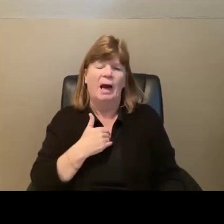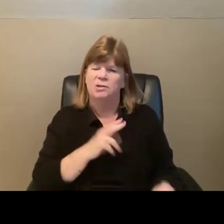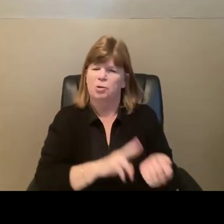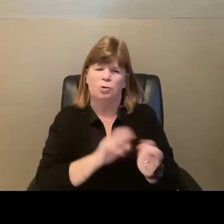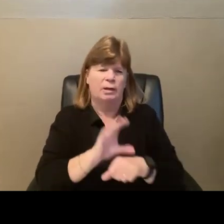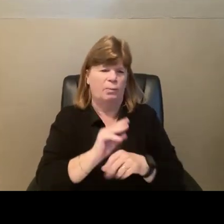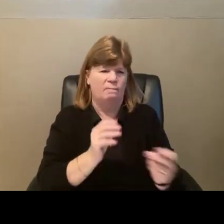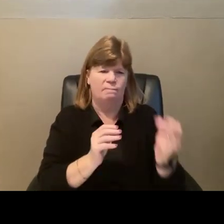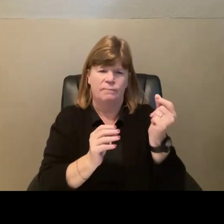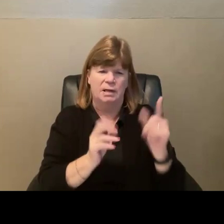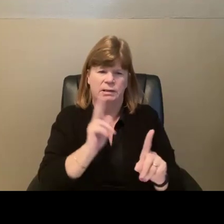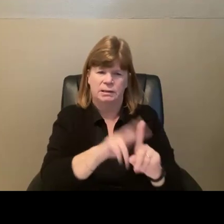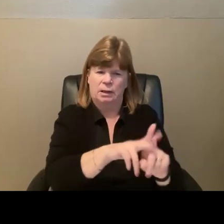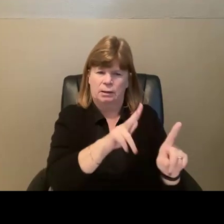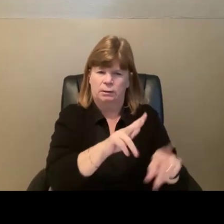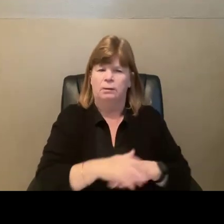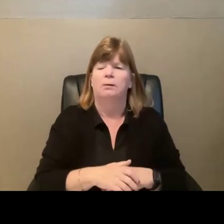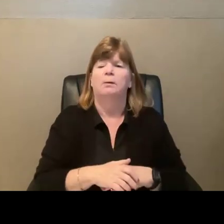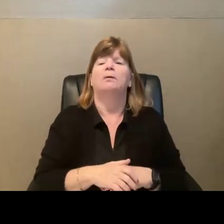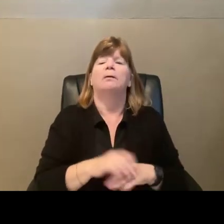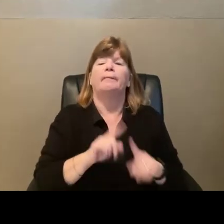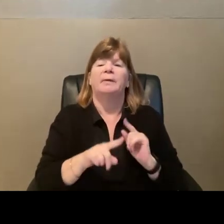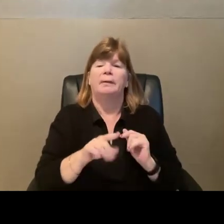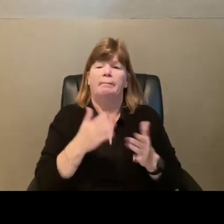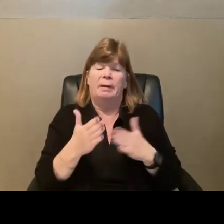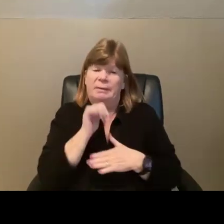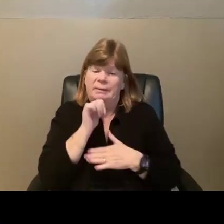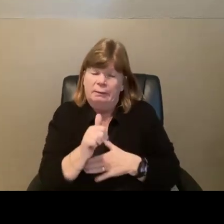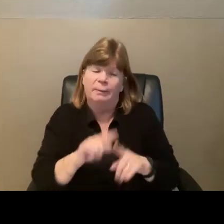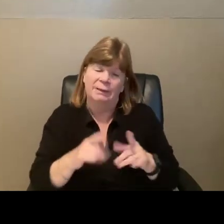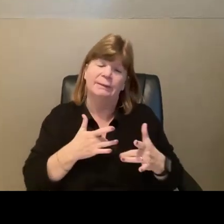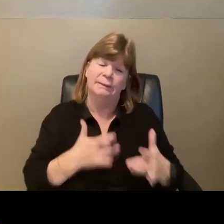Pero eso no significa que eso haya sucedido. Pero, en general, así es como funciona.